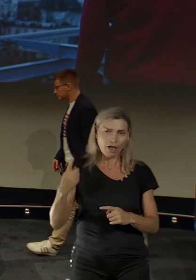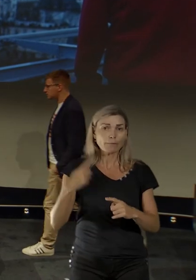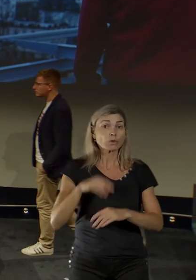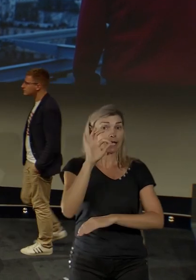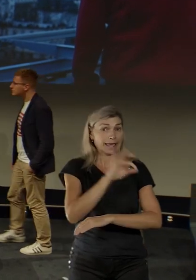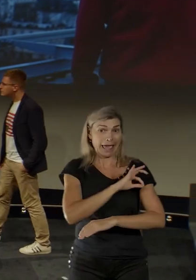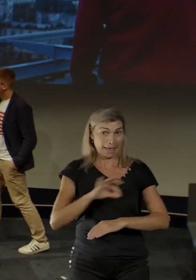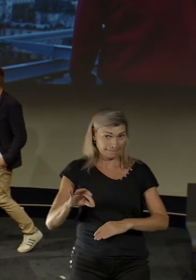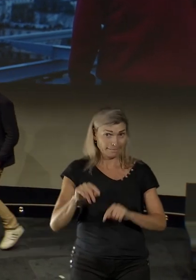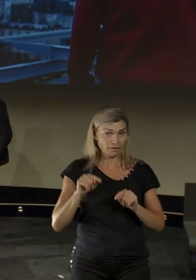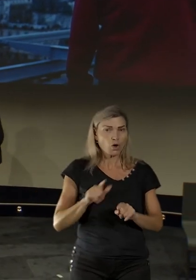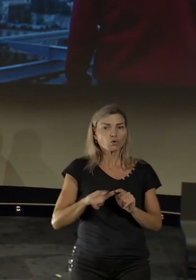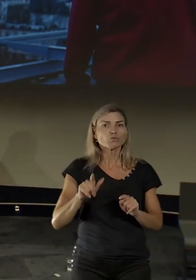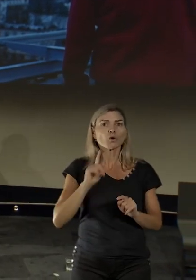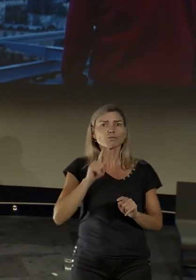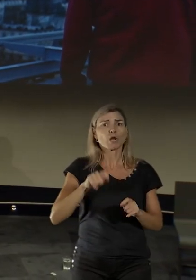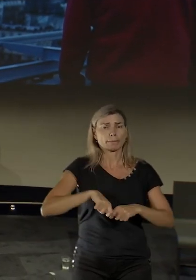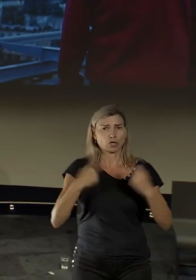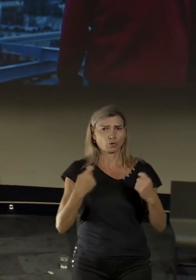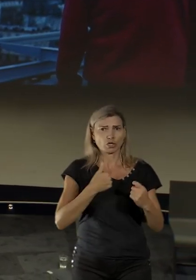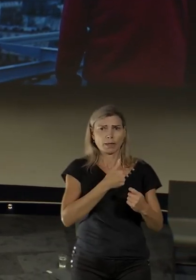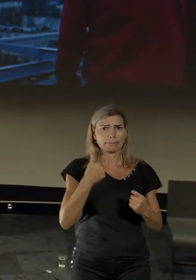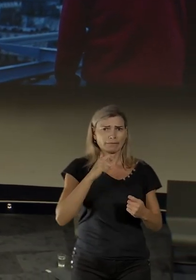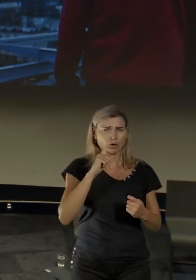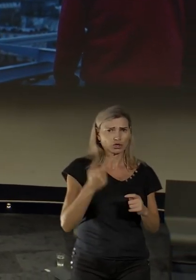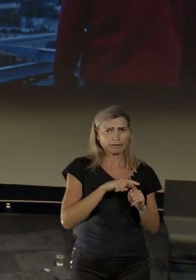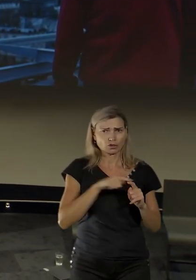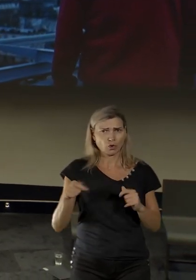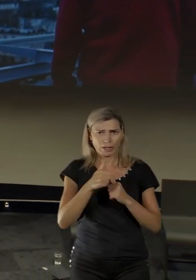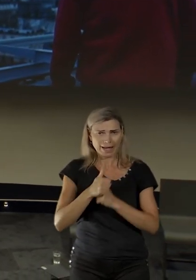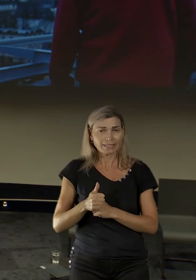Znovu se vrátíme až 12. 7., kdy začínáme letní program a zahajujeme výstavu